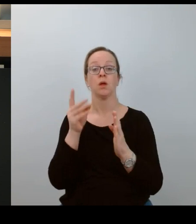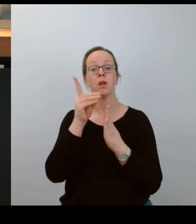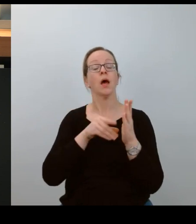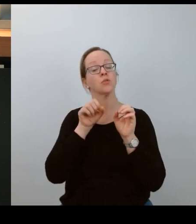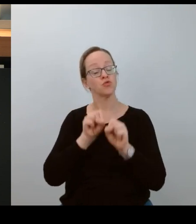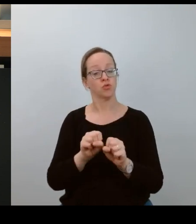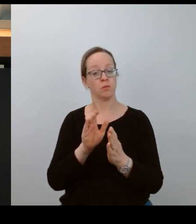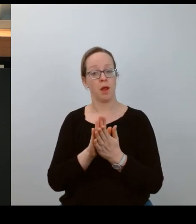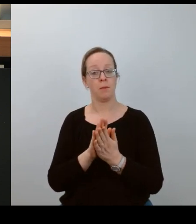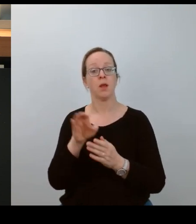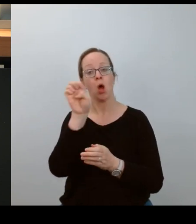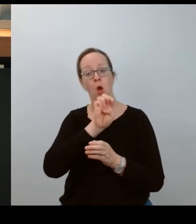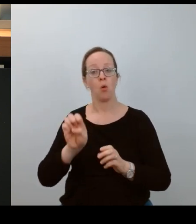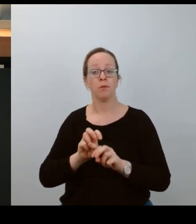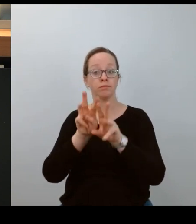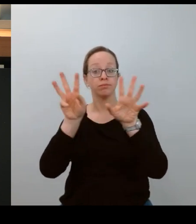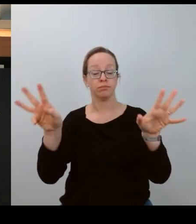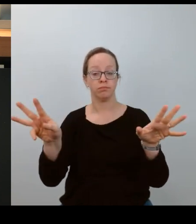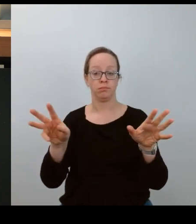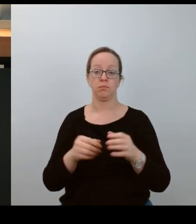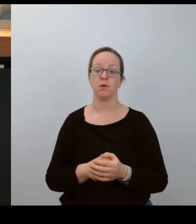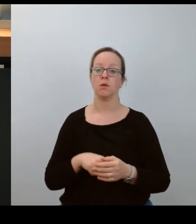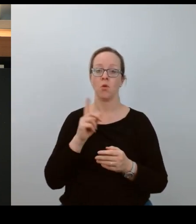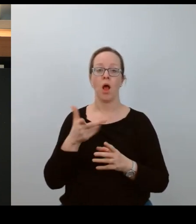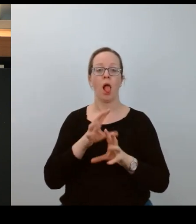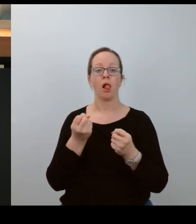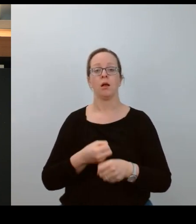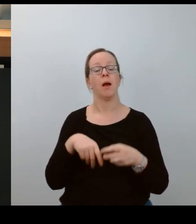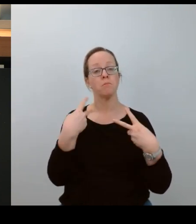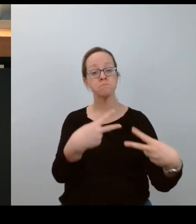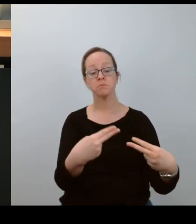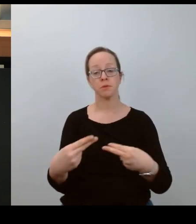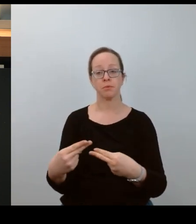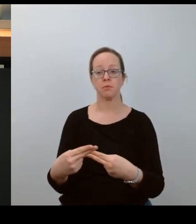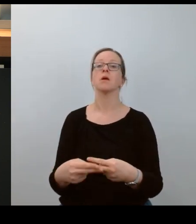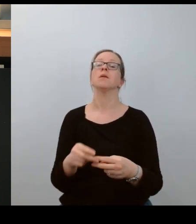nutzen, um zu danken. Zuerst natürlich den Mitarbeiterinnen und Mitarbeiter der Datenschutzbehörde.